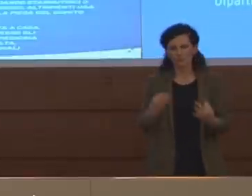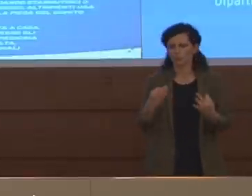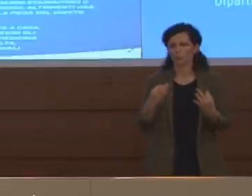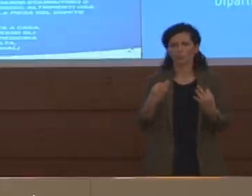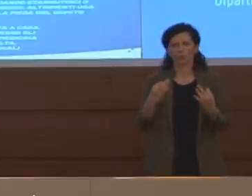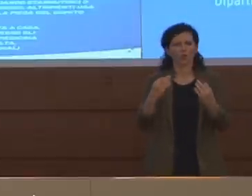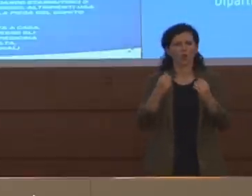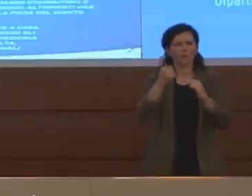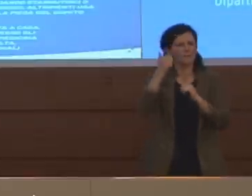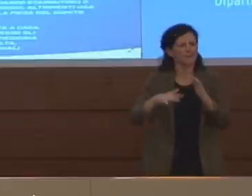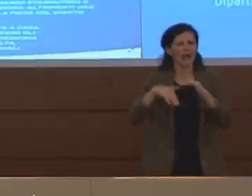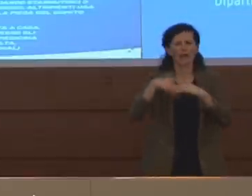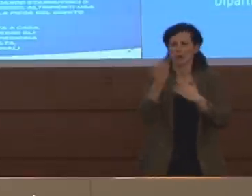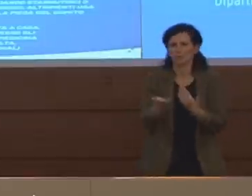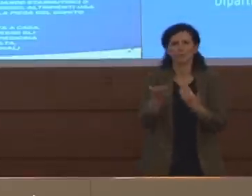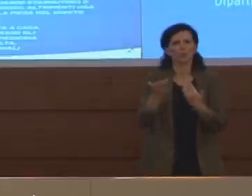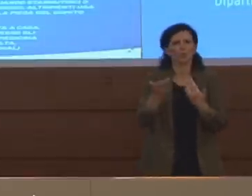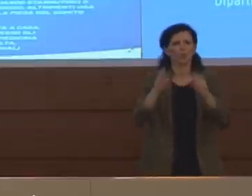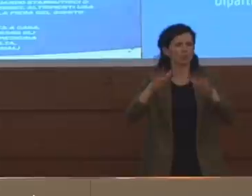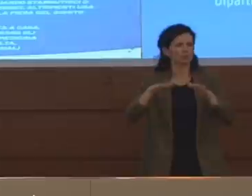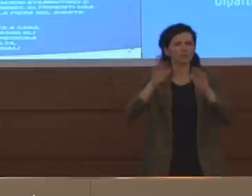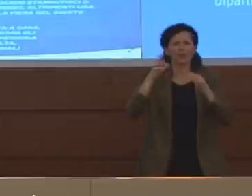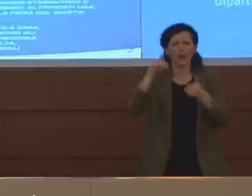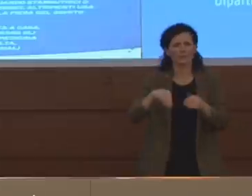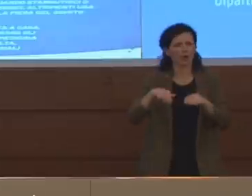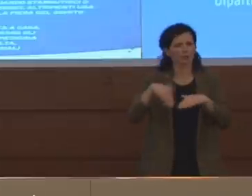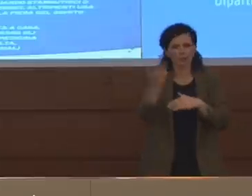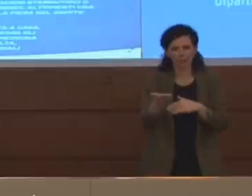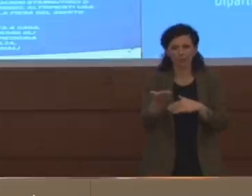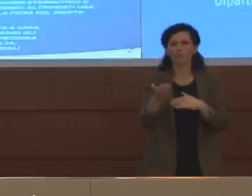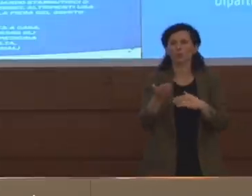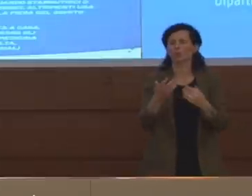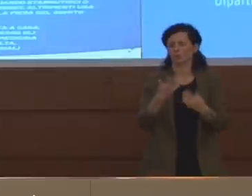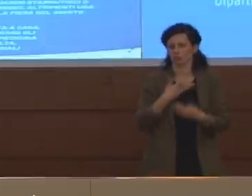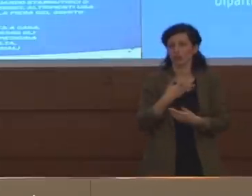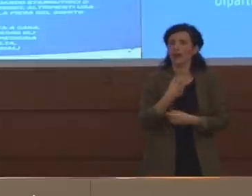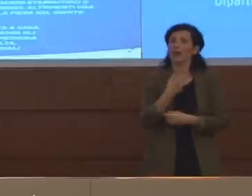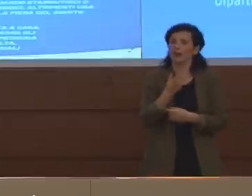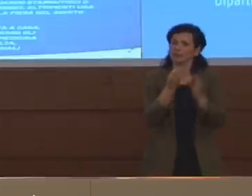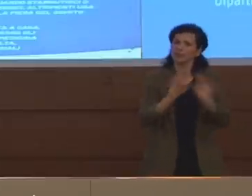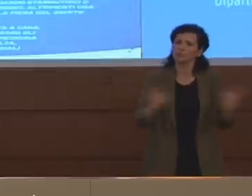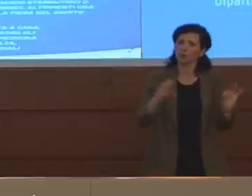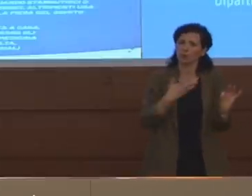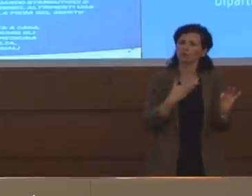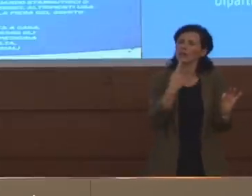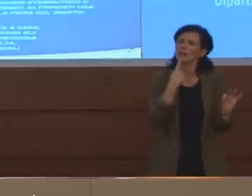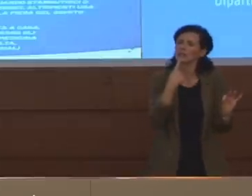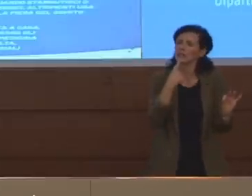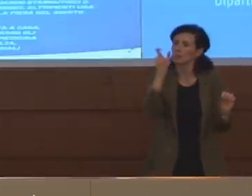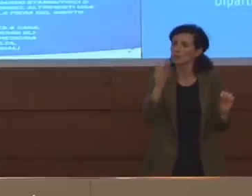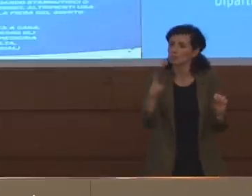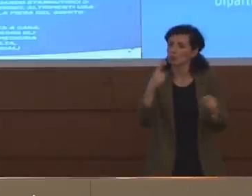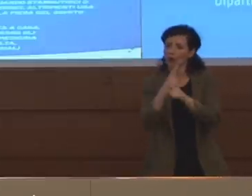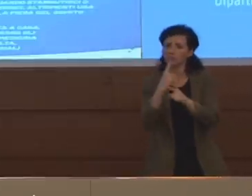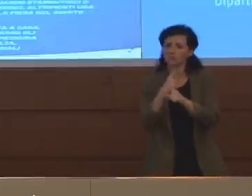di posti. E quindi ci sarà la possibilità per chi ne ha bisogno di poter essere